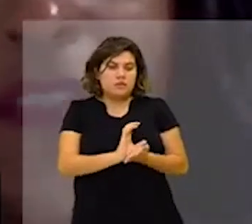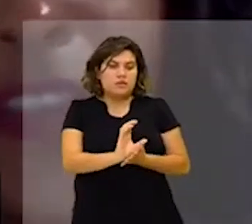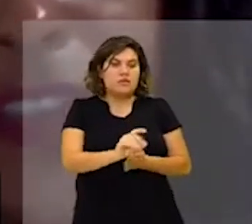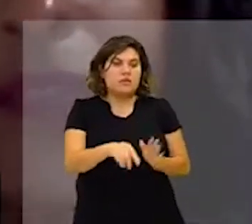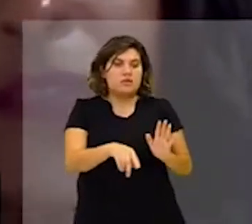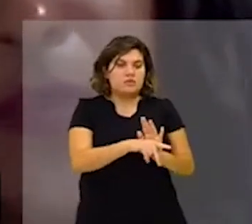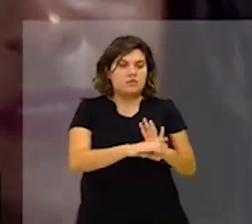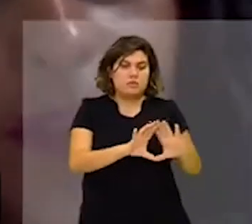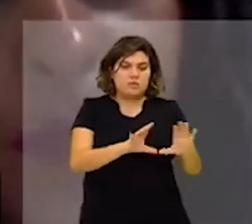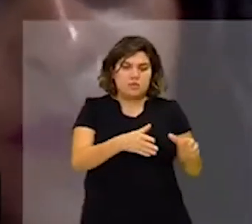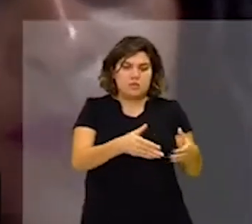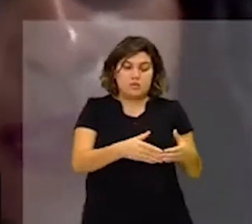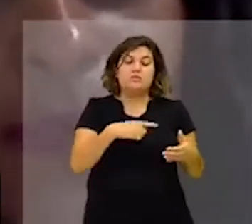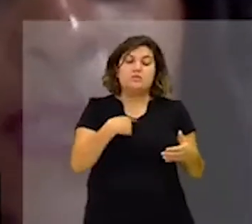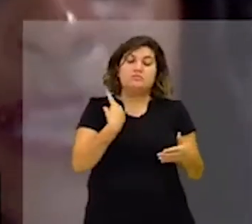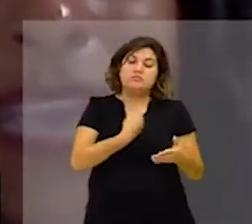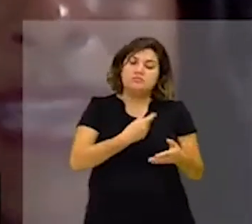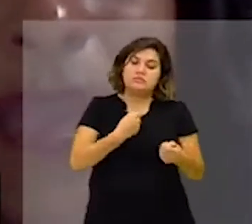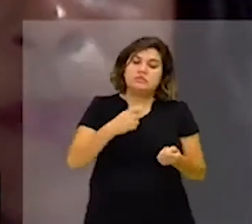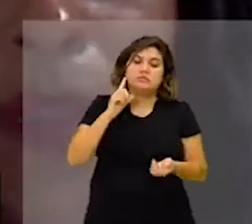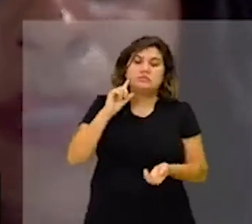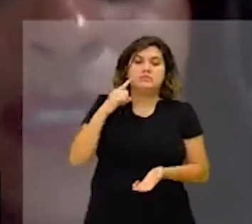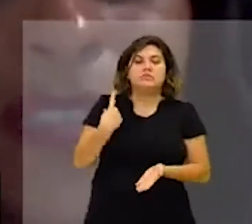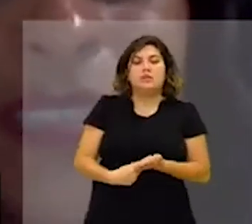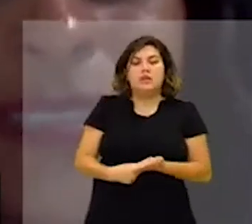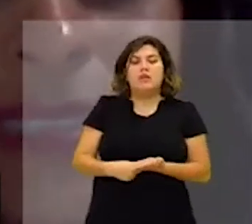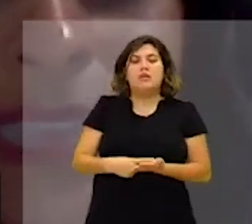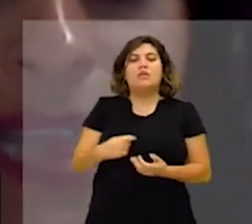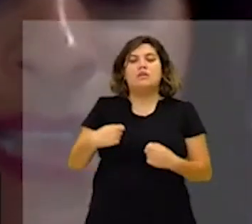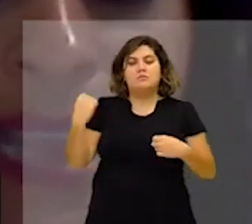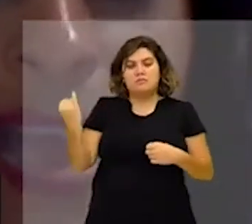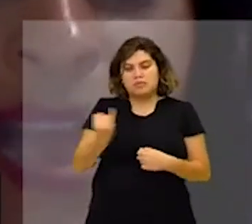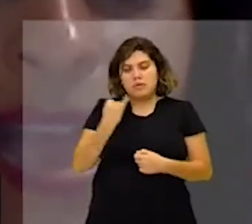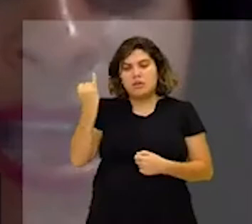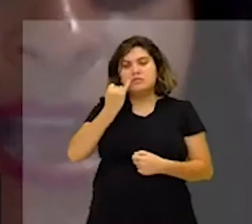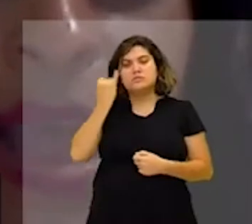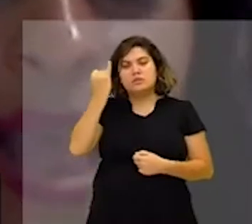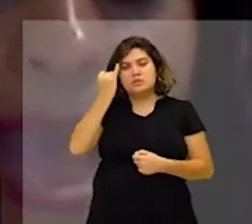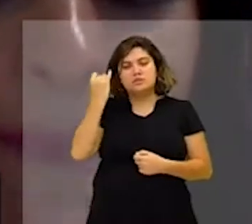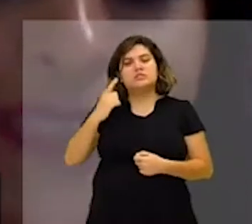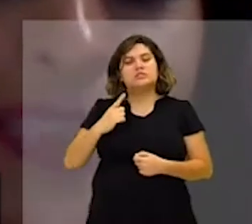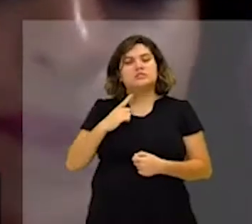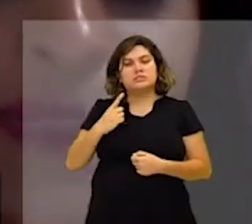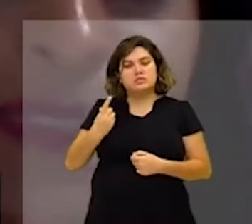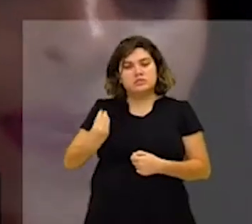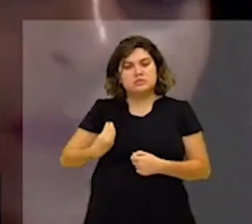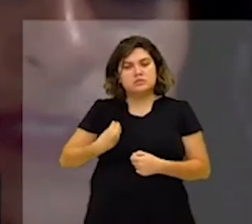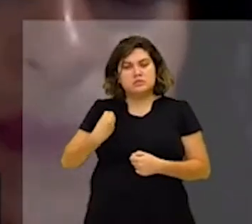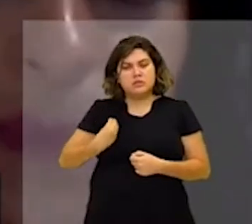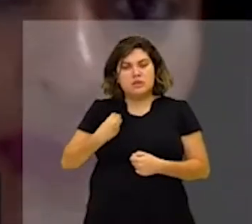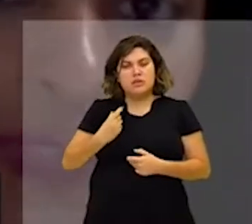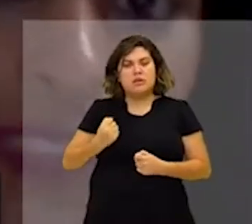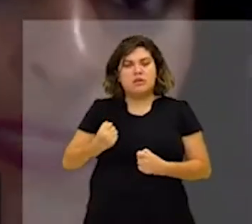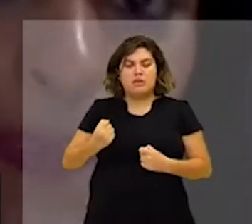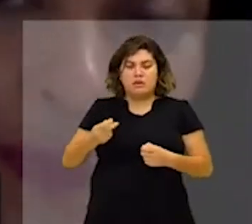gente precisa definir também já foi pontuada e é importante que se traga a participação das pessoas